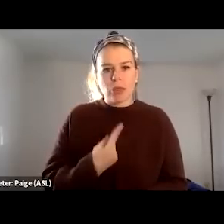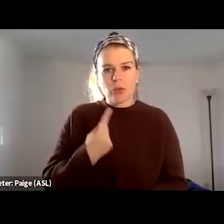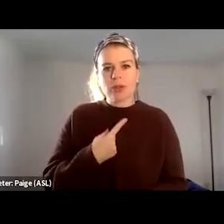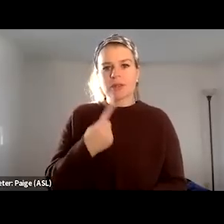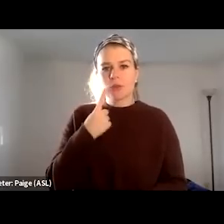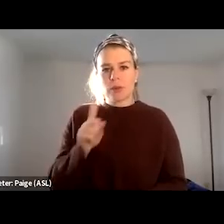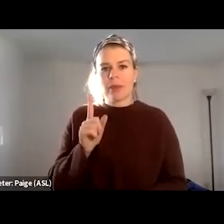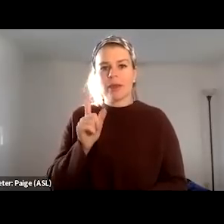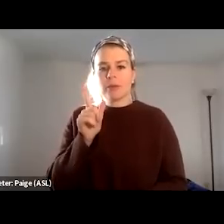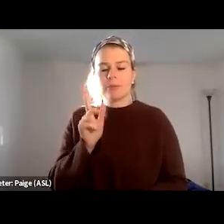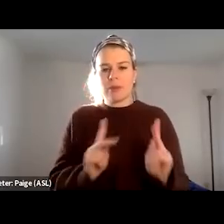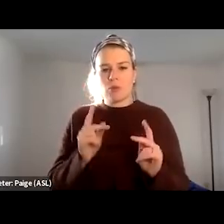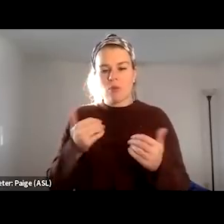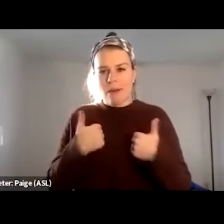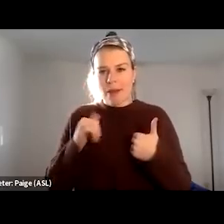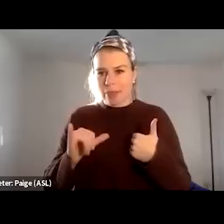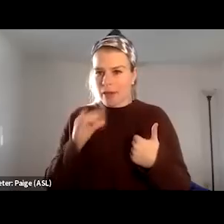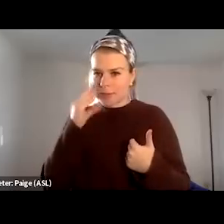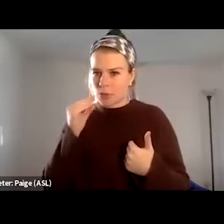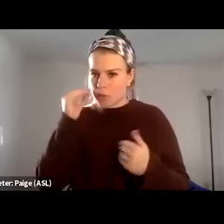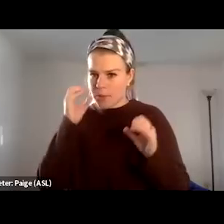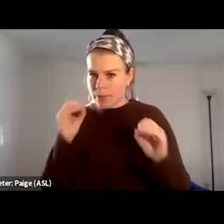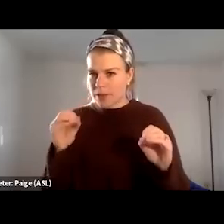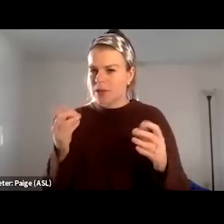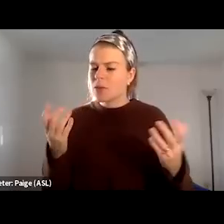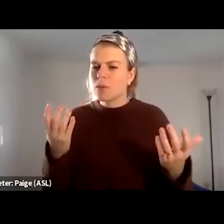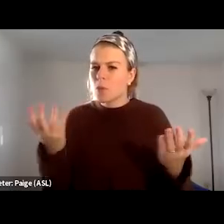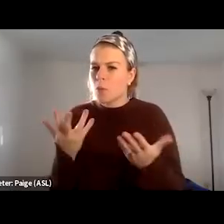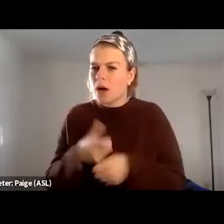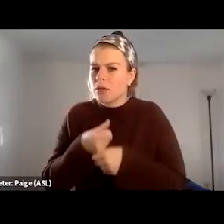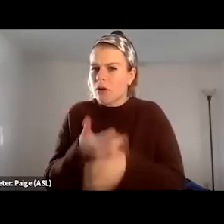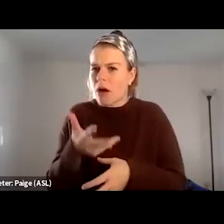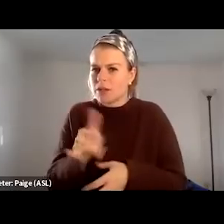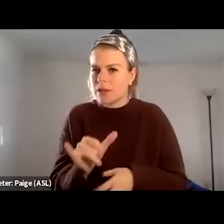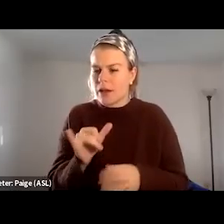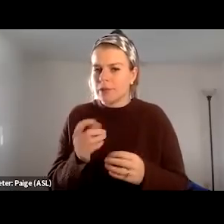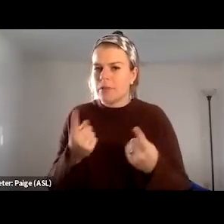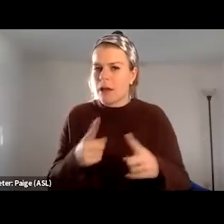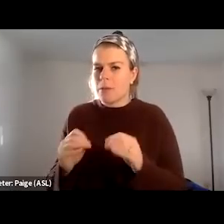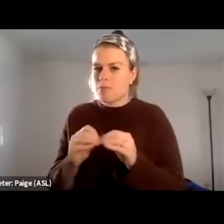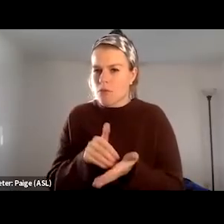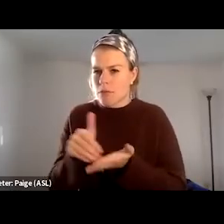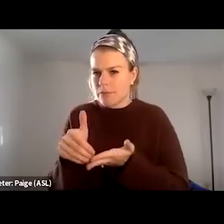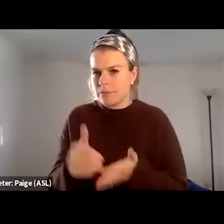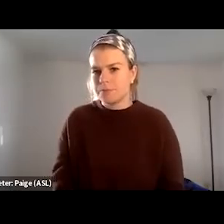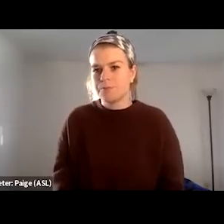y qué hacía que las personas fueran más propensas a experimentar esta soledad. Voy a argumentar en mi charla